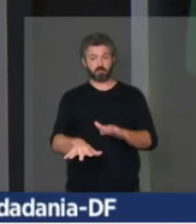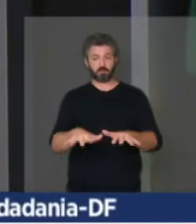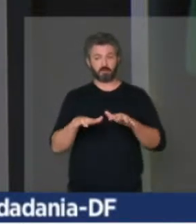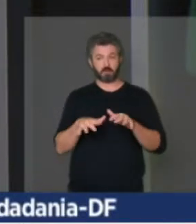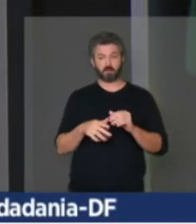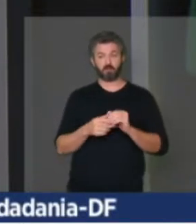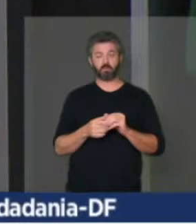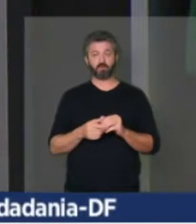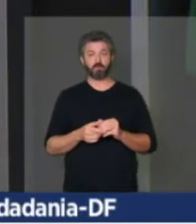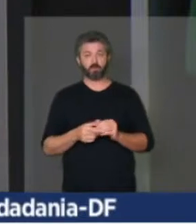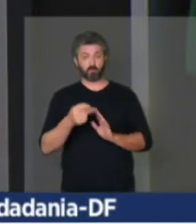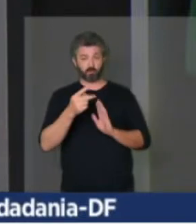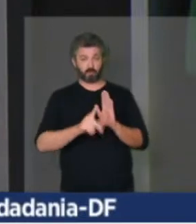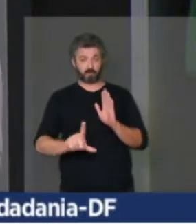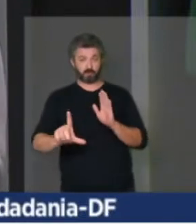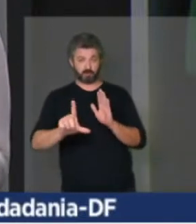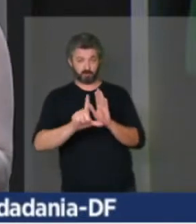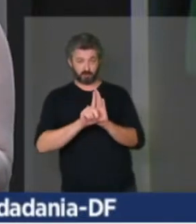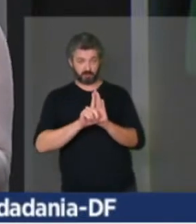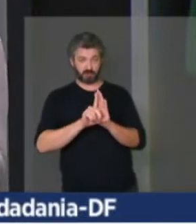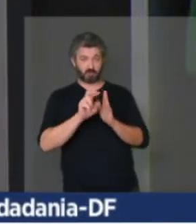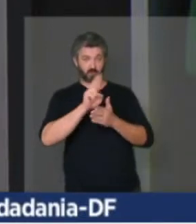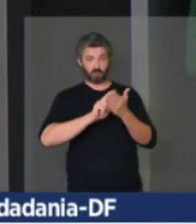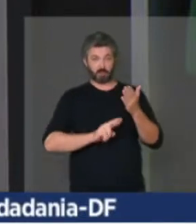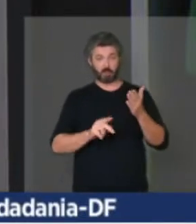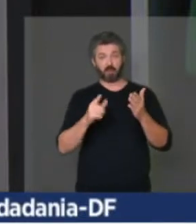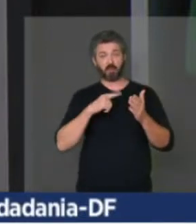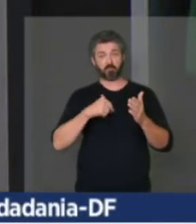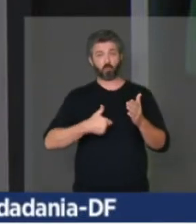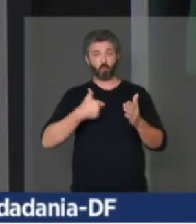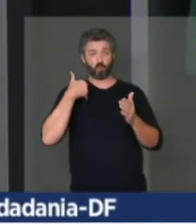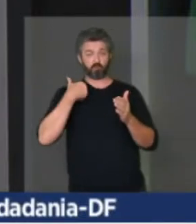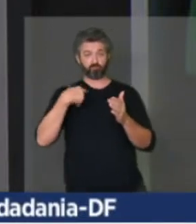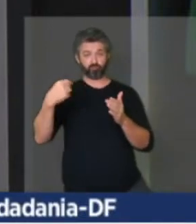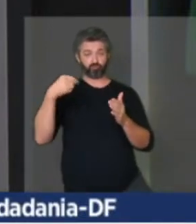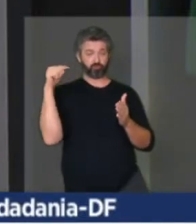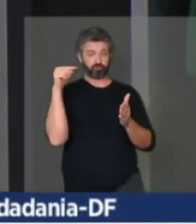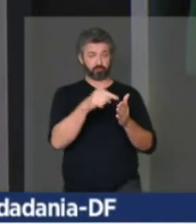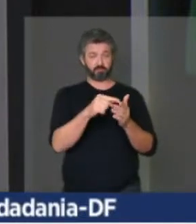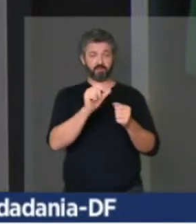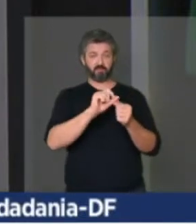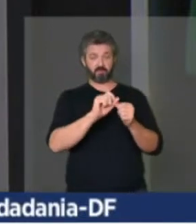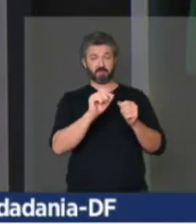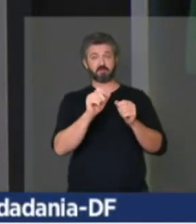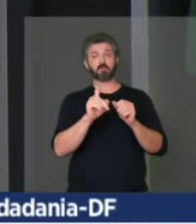HONRA DE SER DESIGNADA TRATA DE UM TEMA MUITO CARO É PAUTA FEMININA NOS CONTEXTOS MEINTS É RELATIVA PROTEÇÃO DA